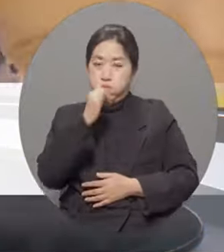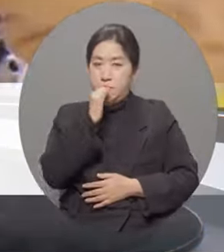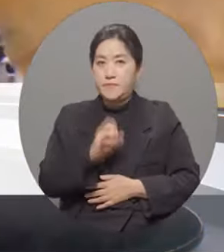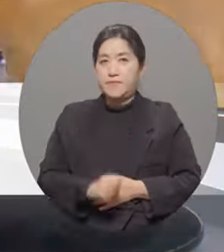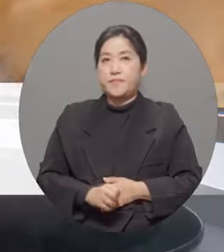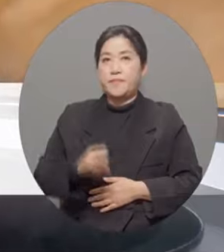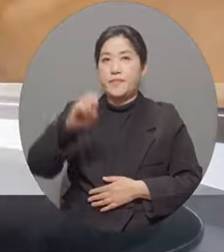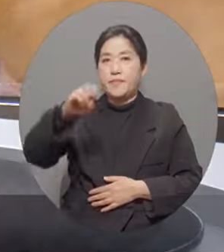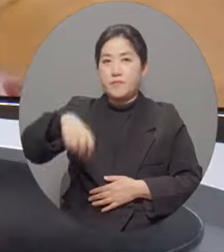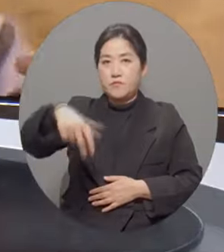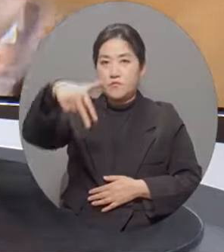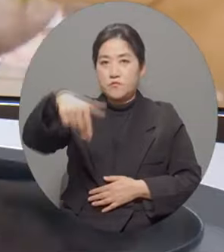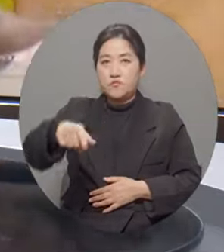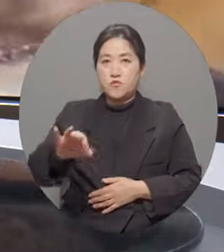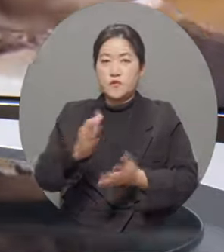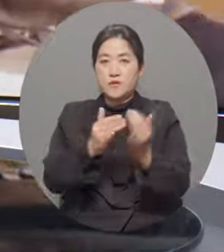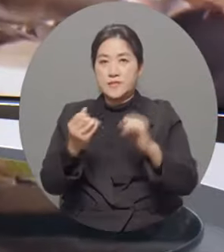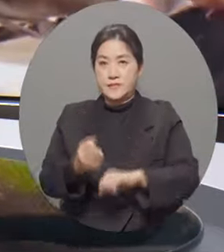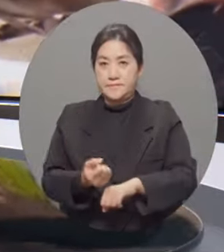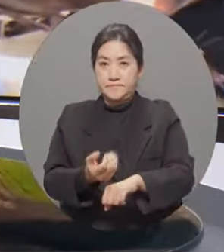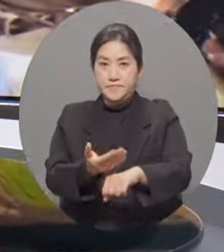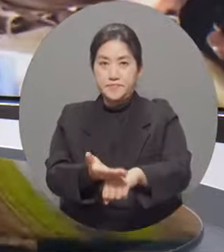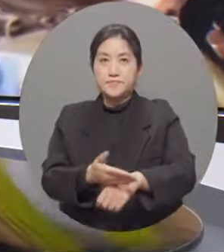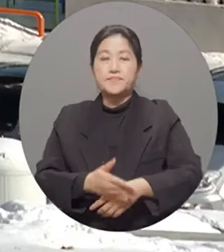놀란 가슴을 쓸어내려야 했습니다.